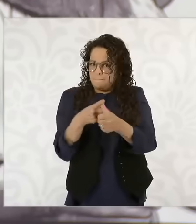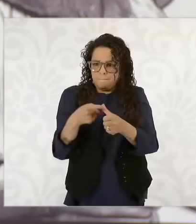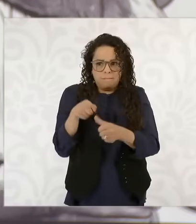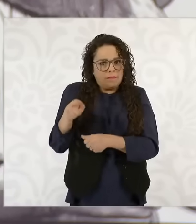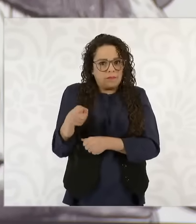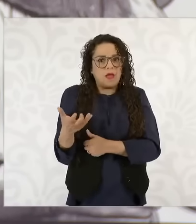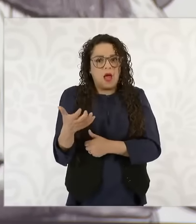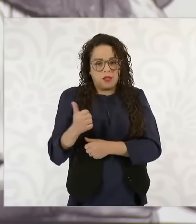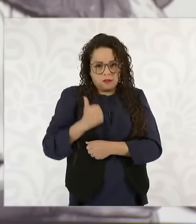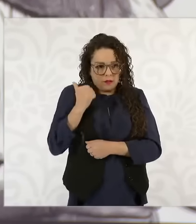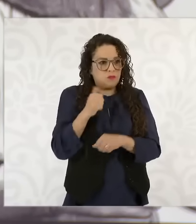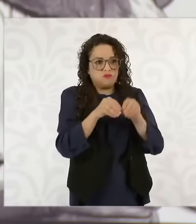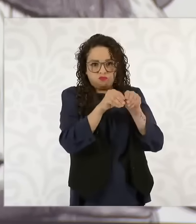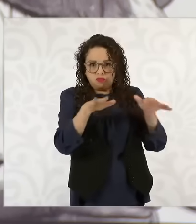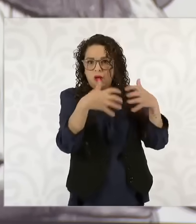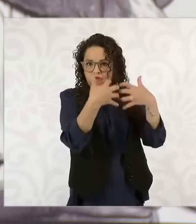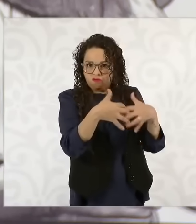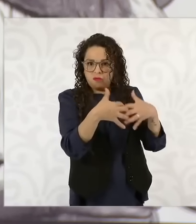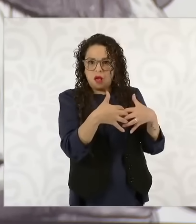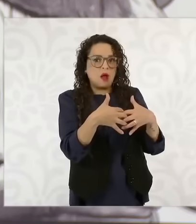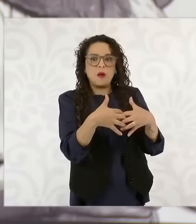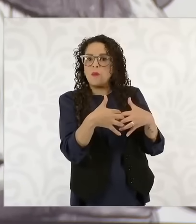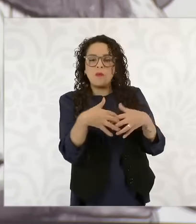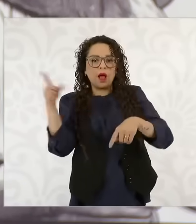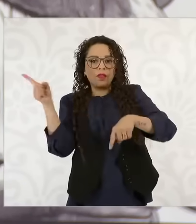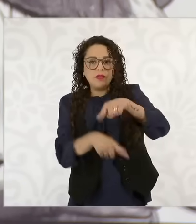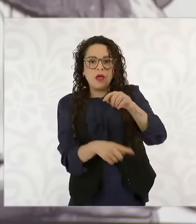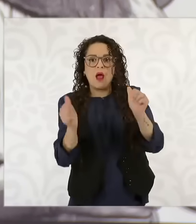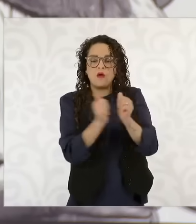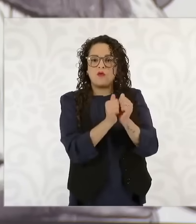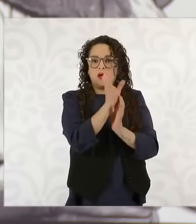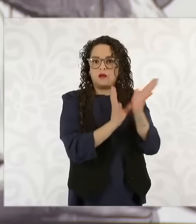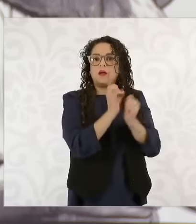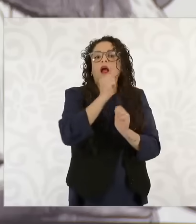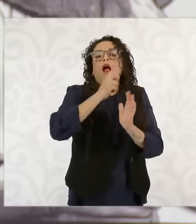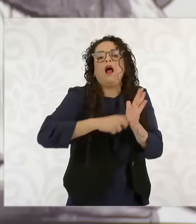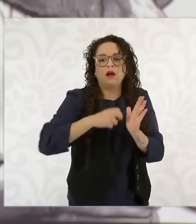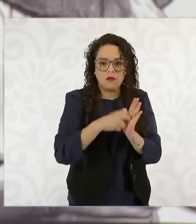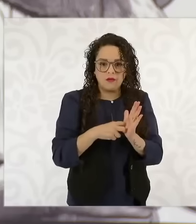ni siquiera sus plantas limpias como la hidroelectricidad les permitían entrar